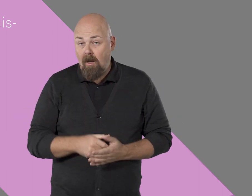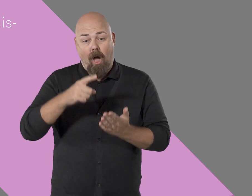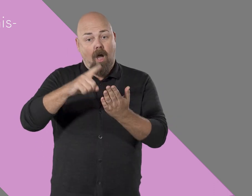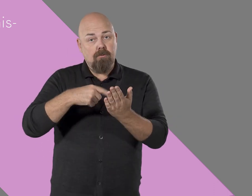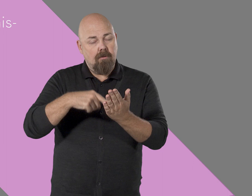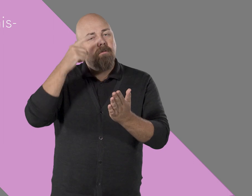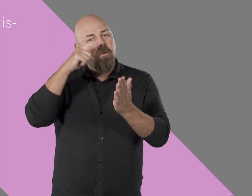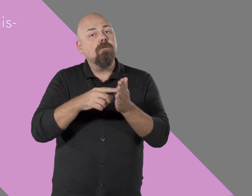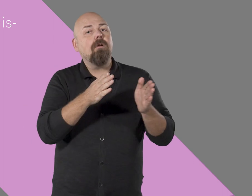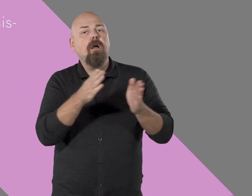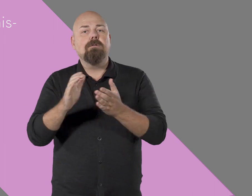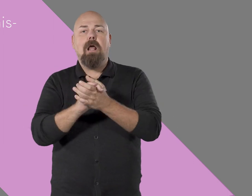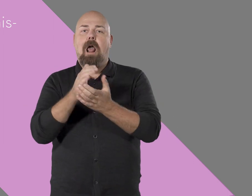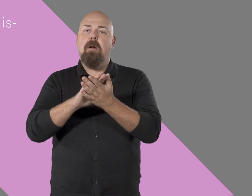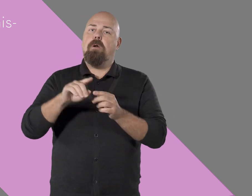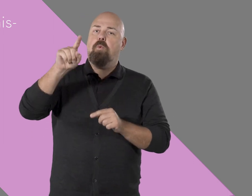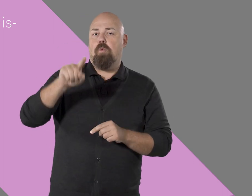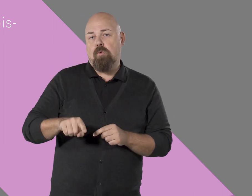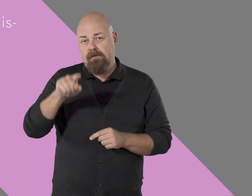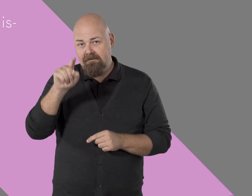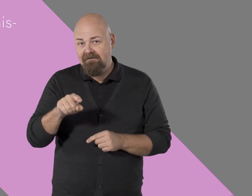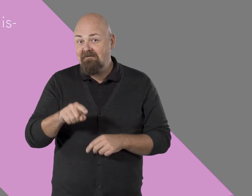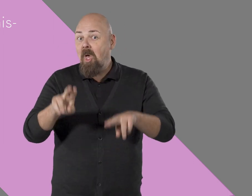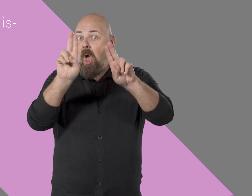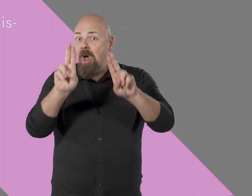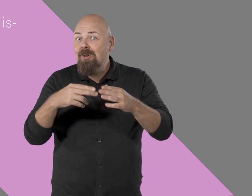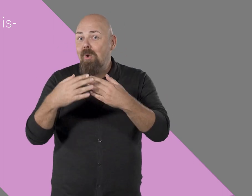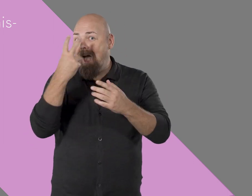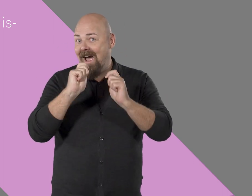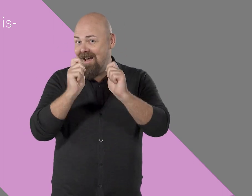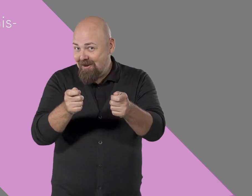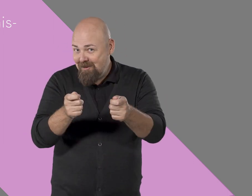Haastattelut järjestetään helmikuussa. Onnea työnhakuun!